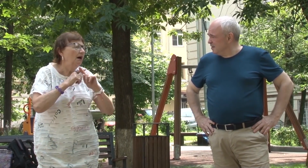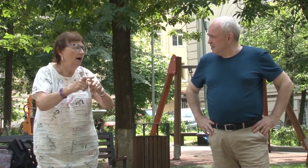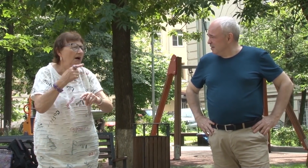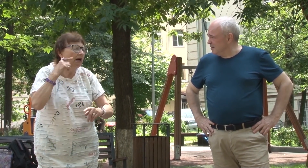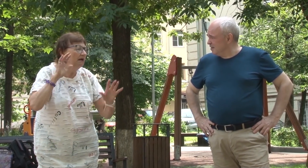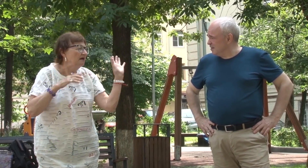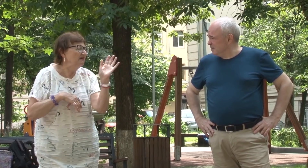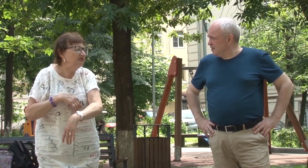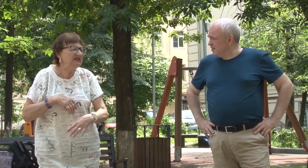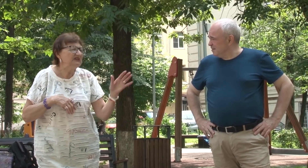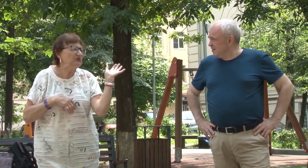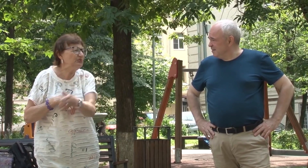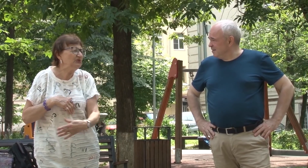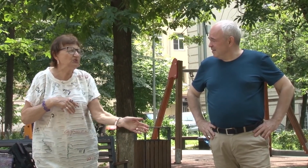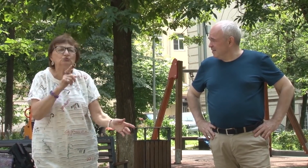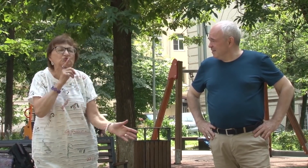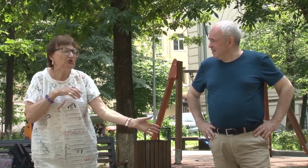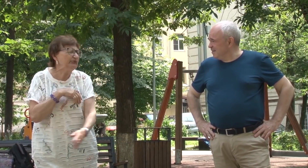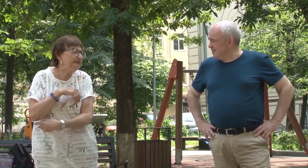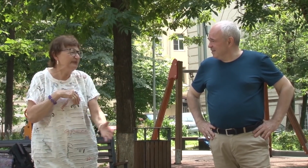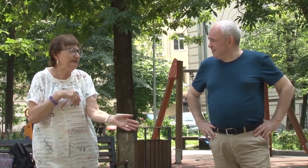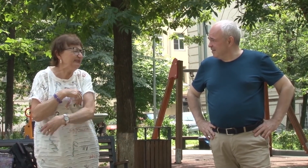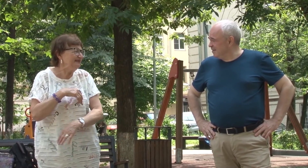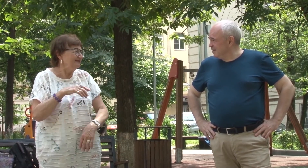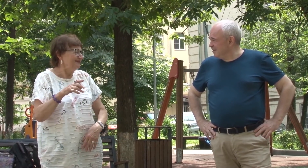глухих отпускал: «Идите, тихо вы».